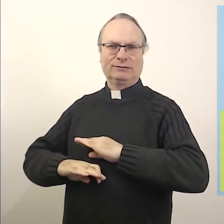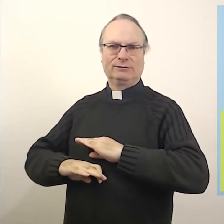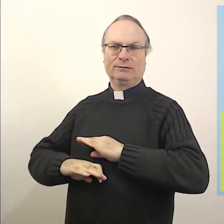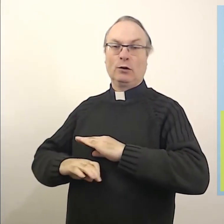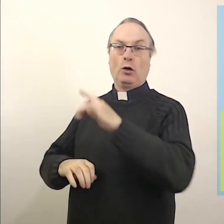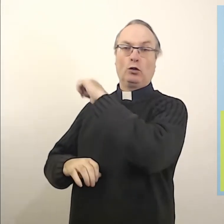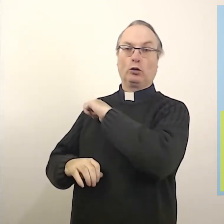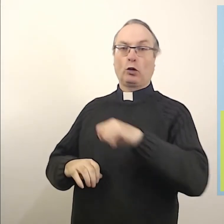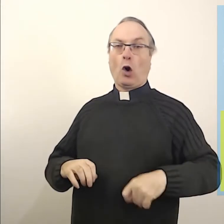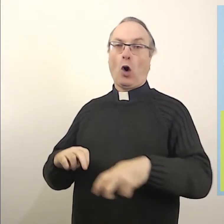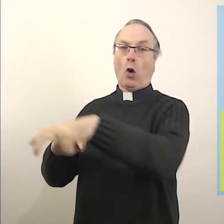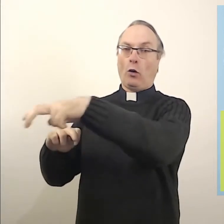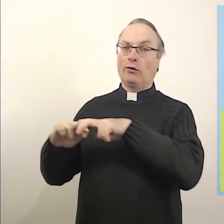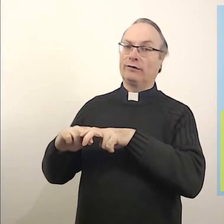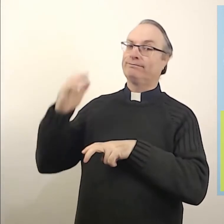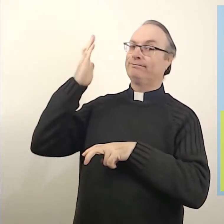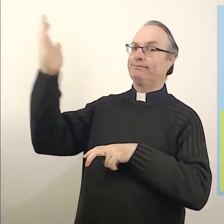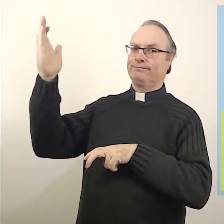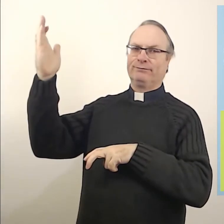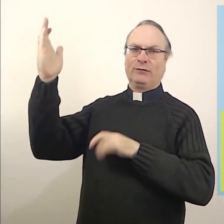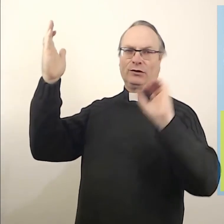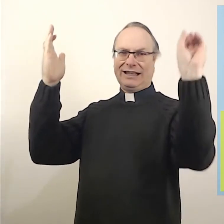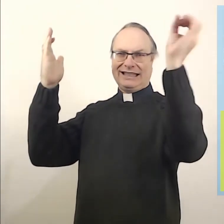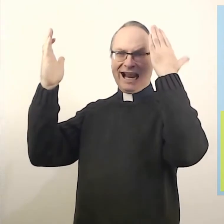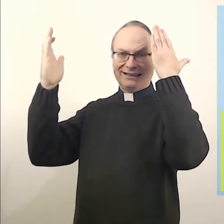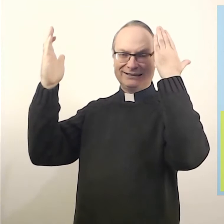du trône de la grâce